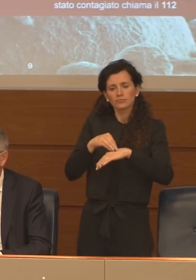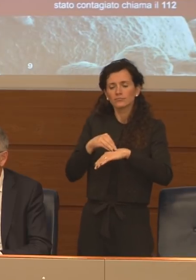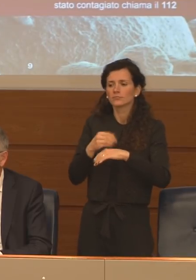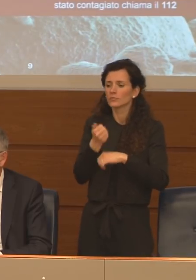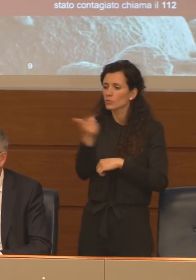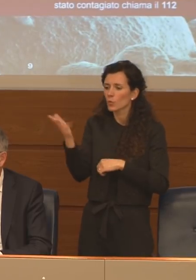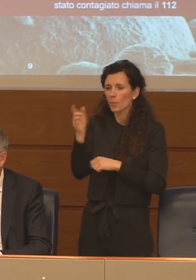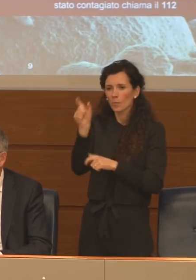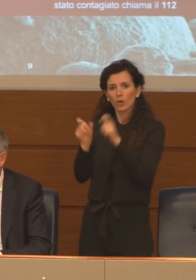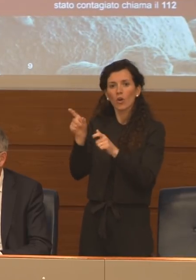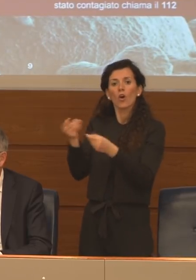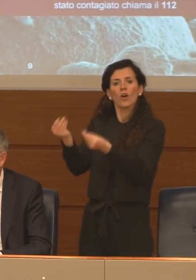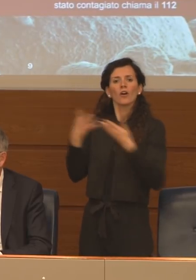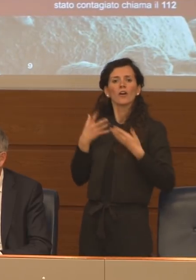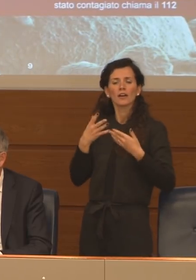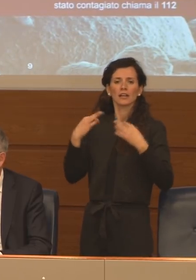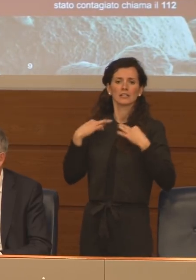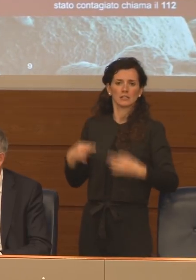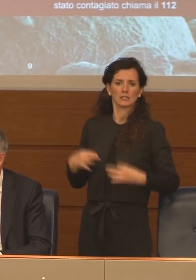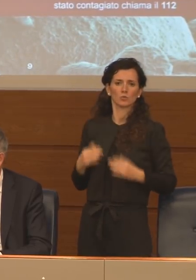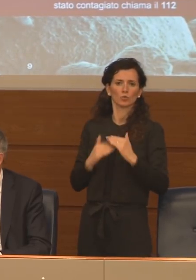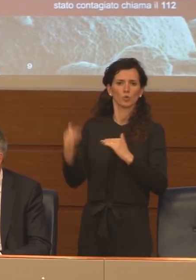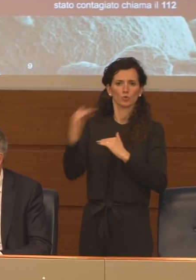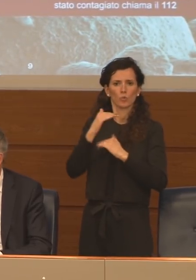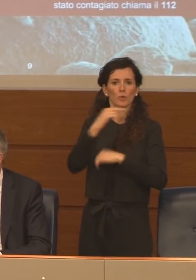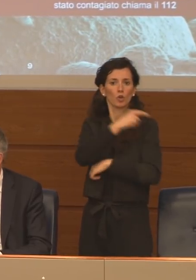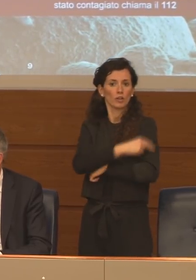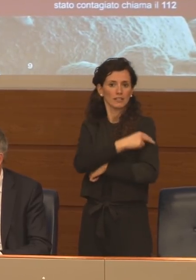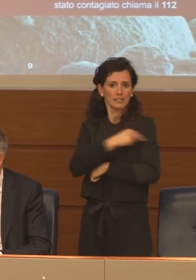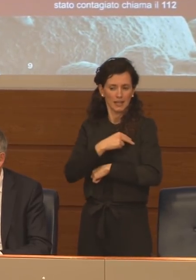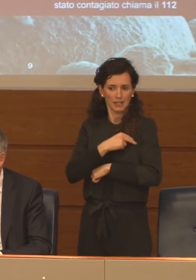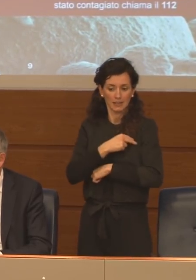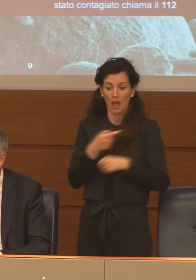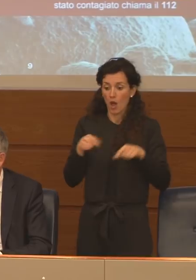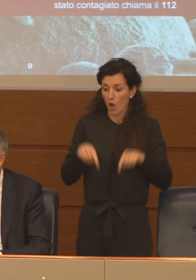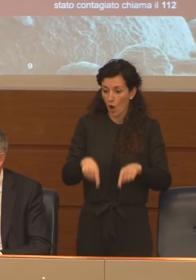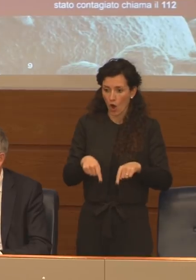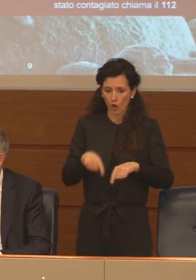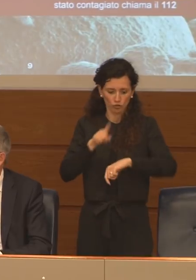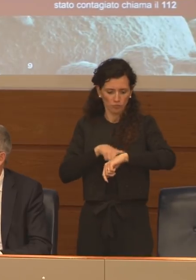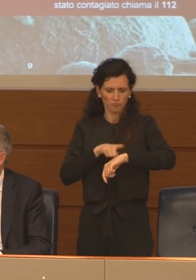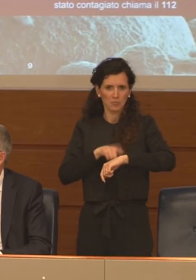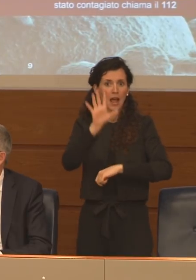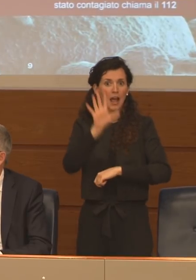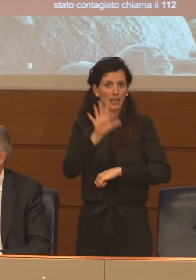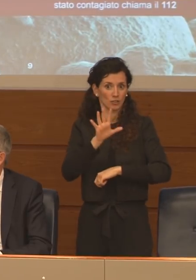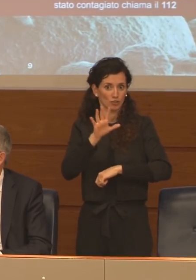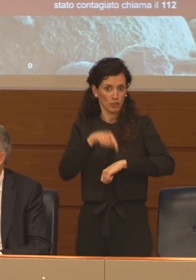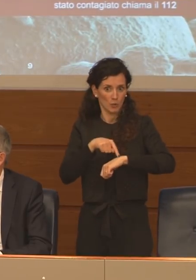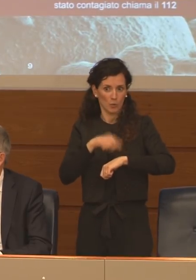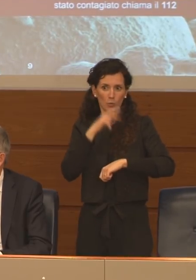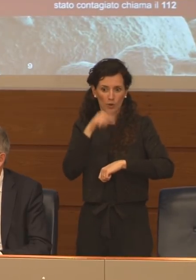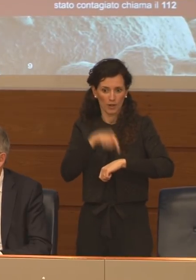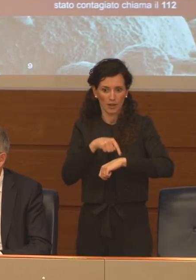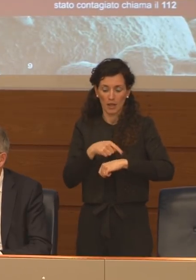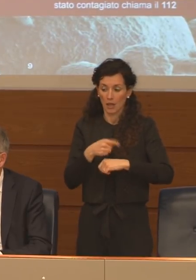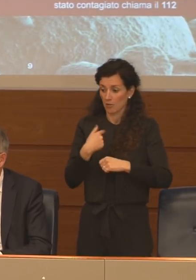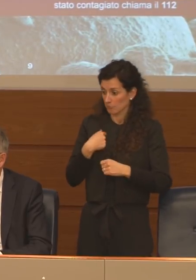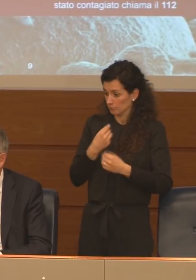Sanità che ad oggi alle ore 17, mi corregga se sbaglio il professor Brusaferro,